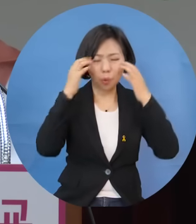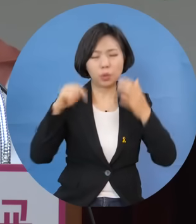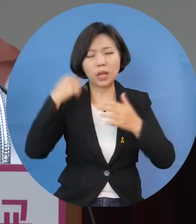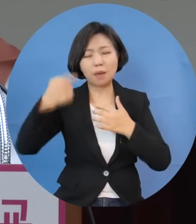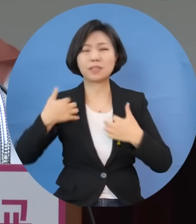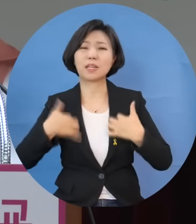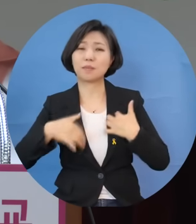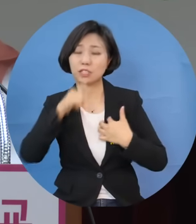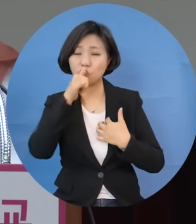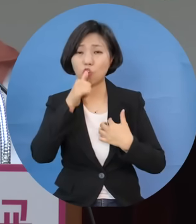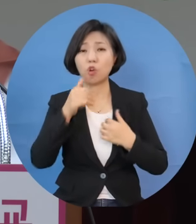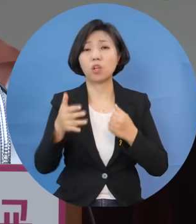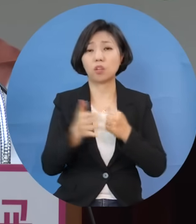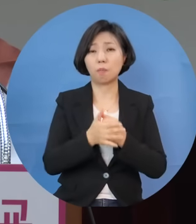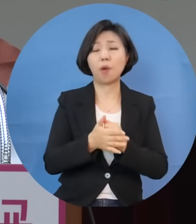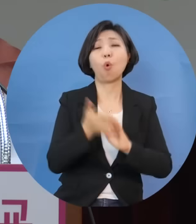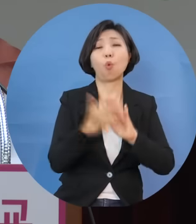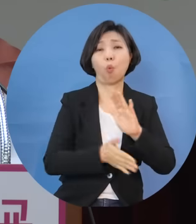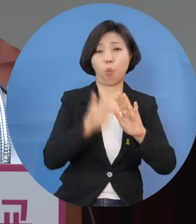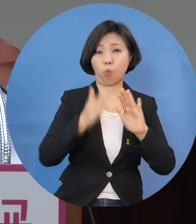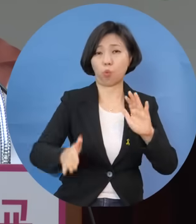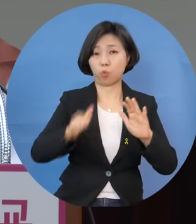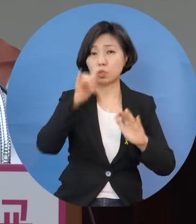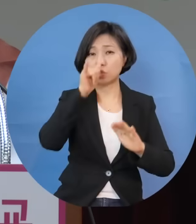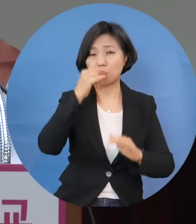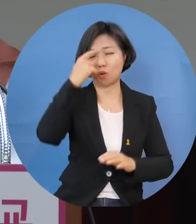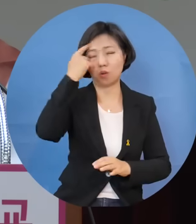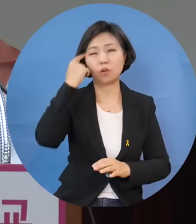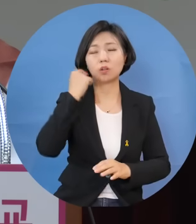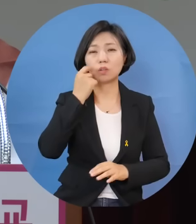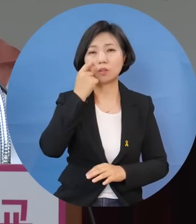그래서 이것은 공평한 거예요.